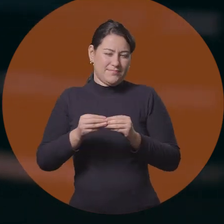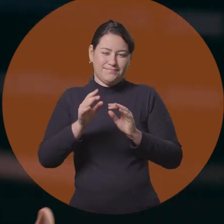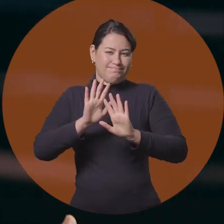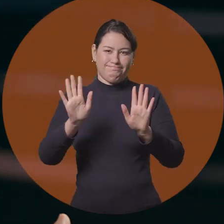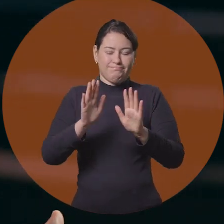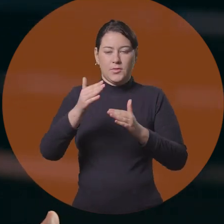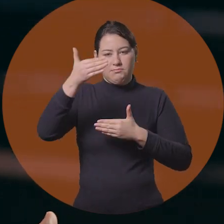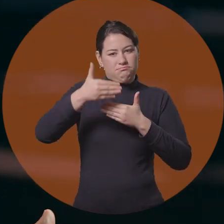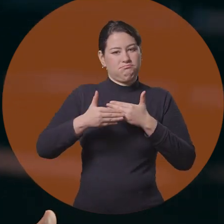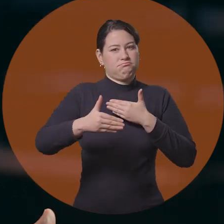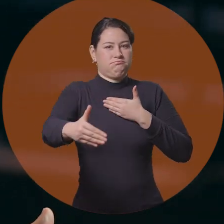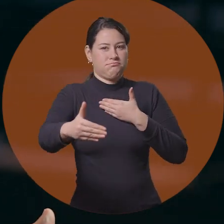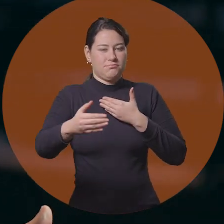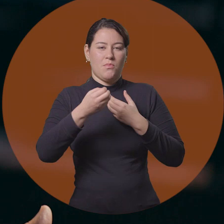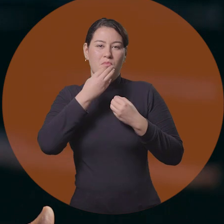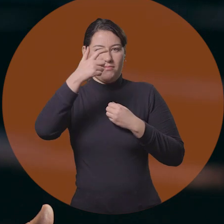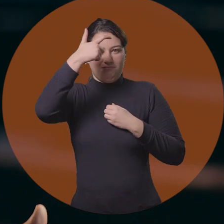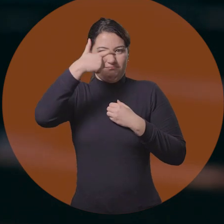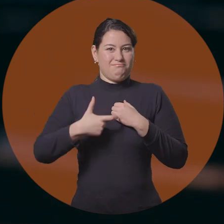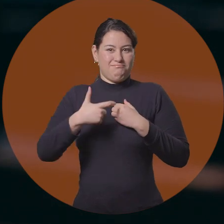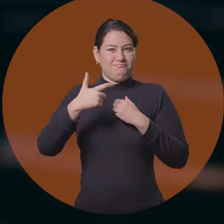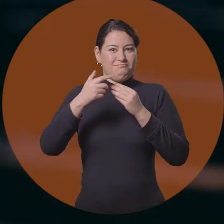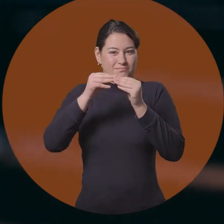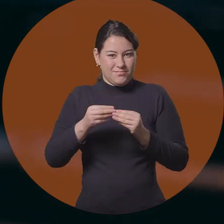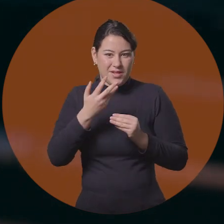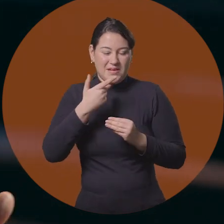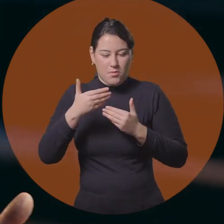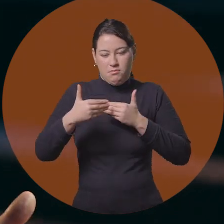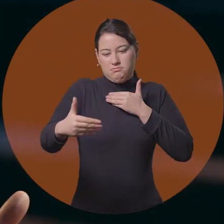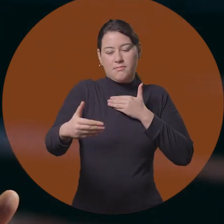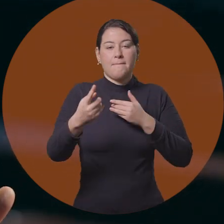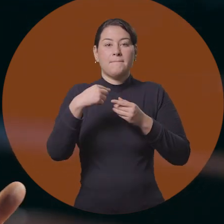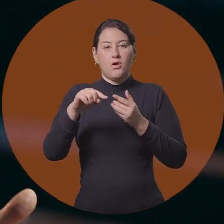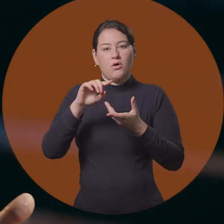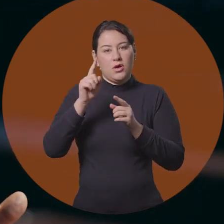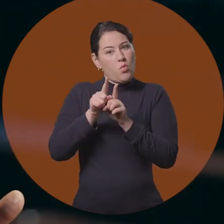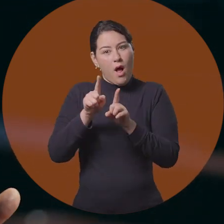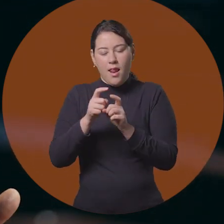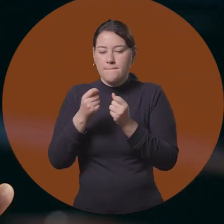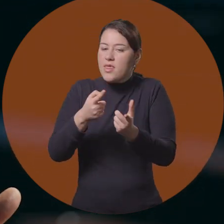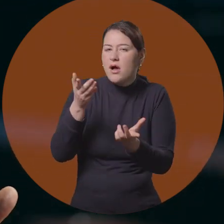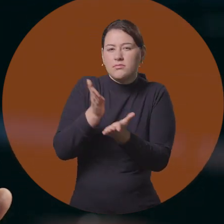como corresponde a un buen matemático. Pero era esa exigencia y era, además…